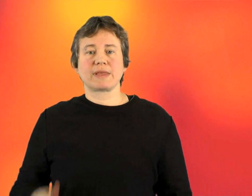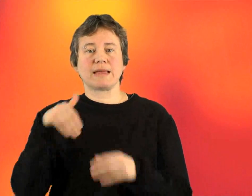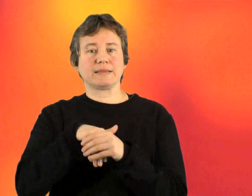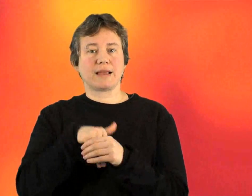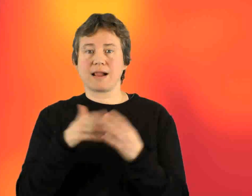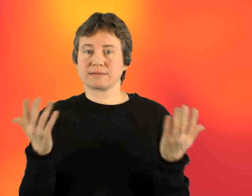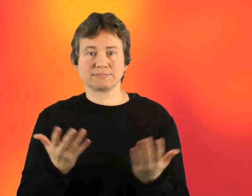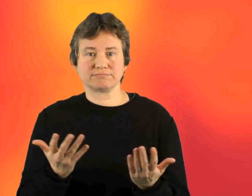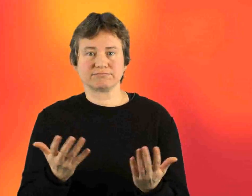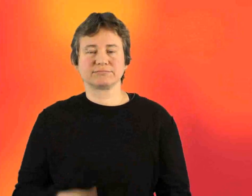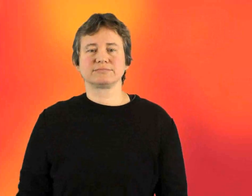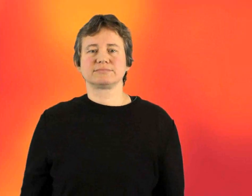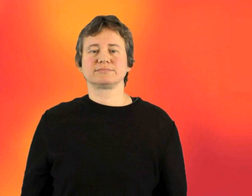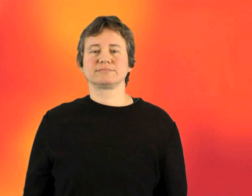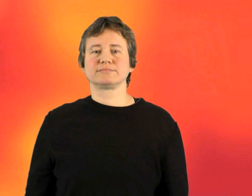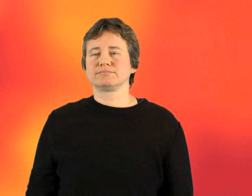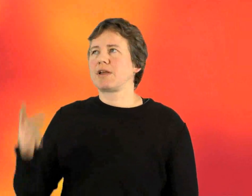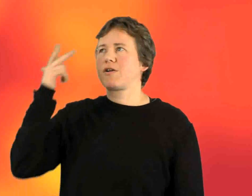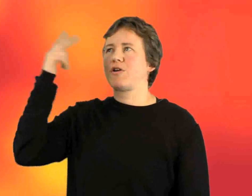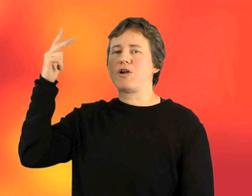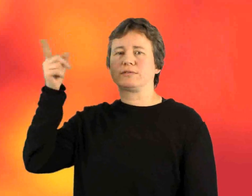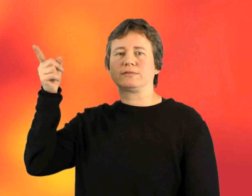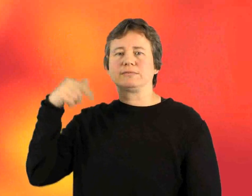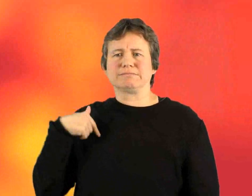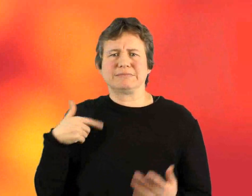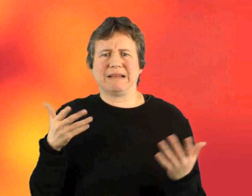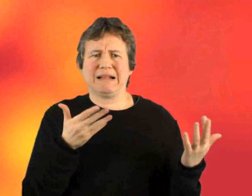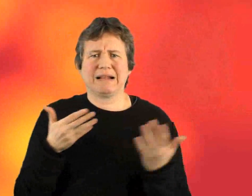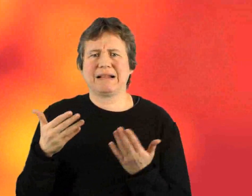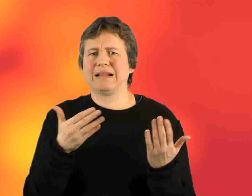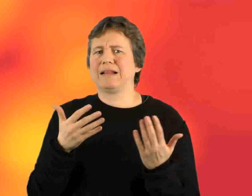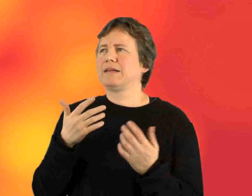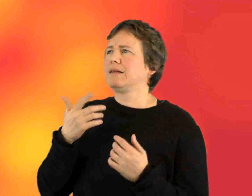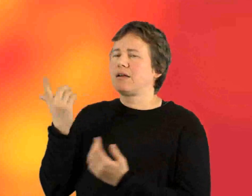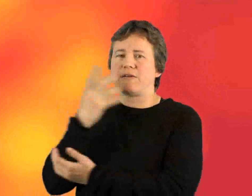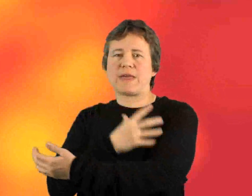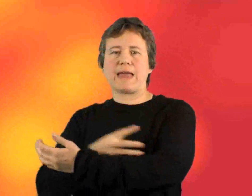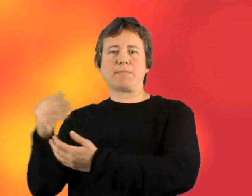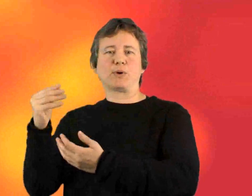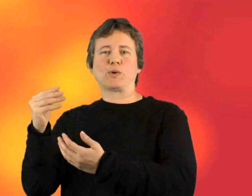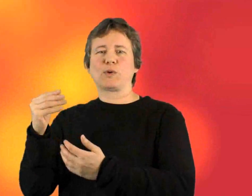Was bedeutet das? Wenn meine Schuld mich bedrückt, schenkt Gott mir Vergebung